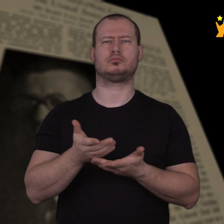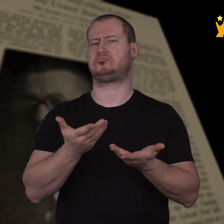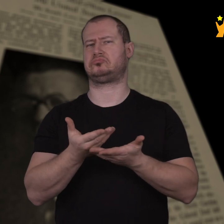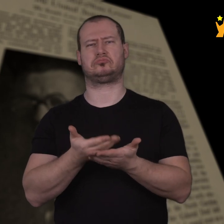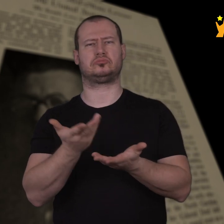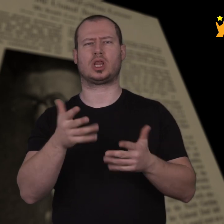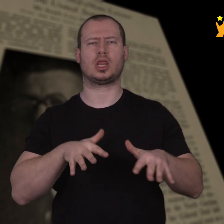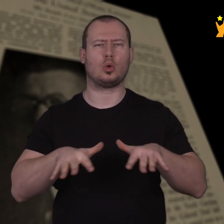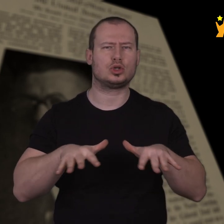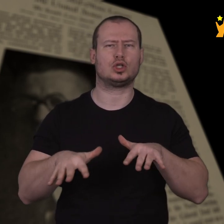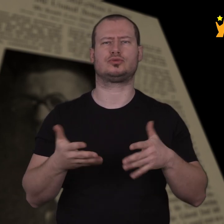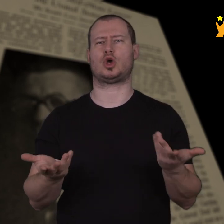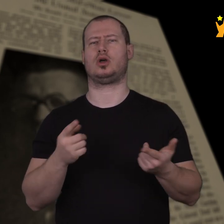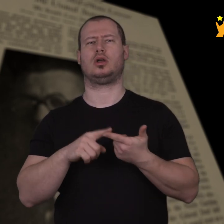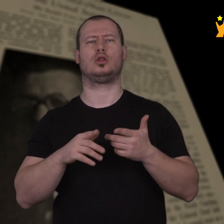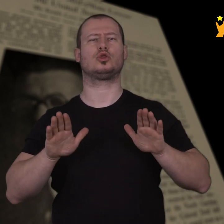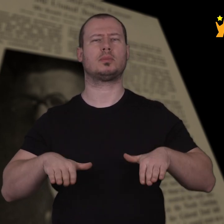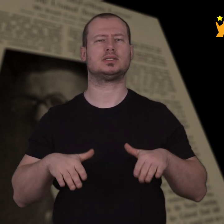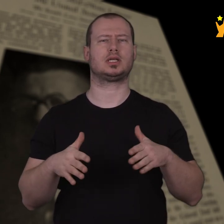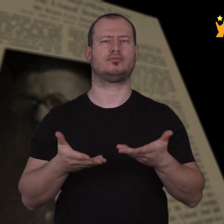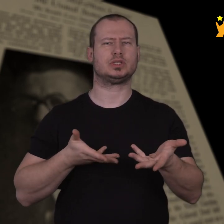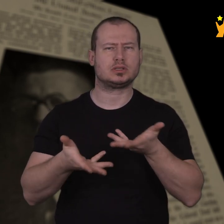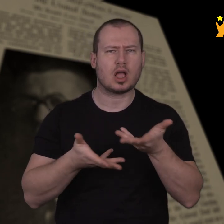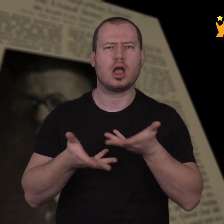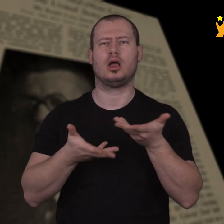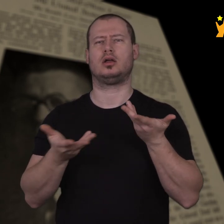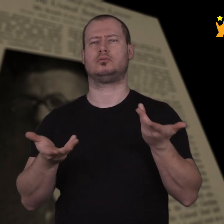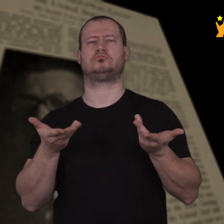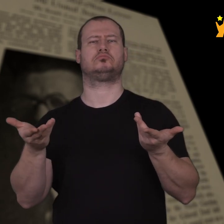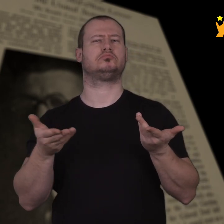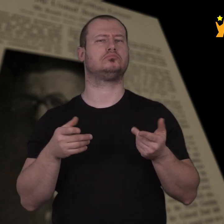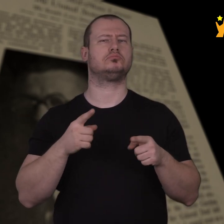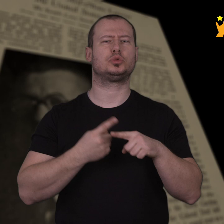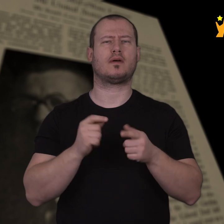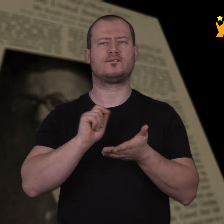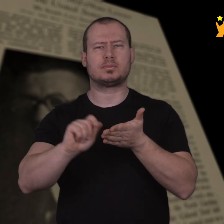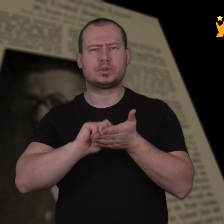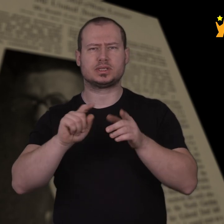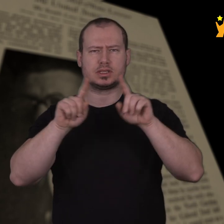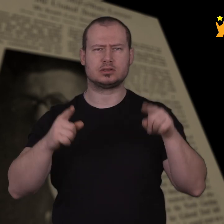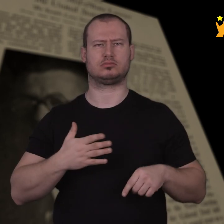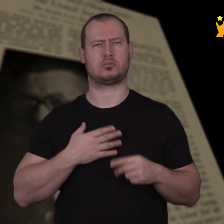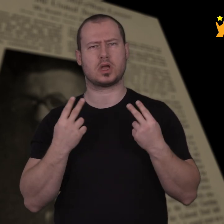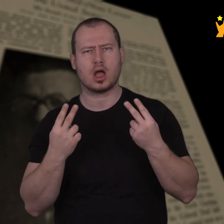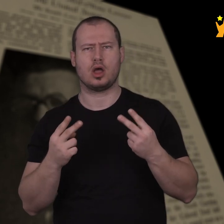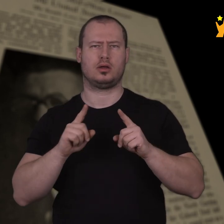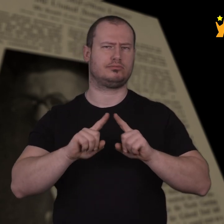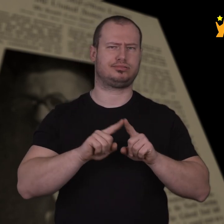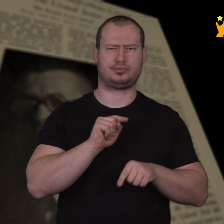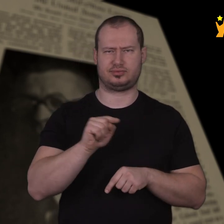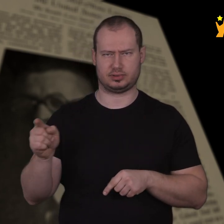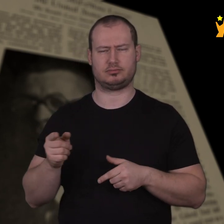ako sú nehnuteľnosti, domáce vzťahy, dedičské konanie a iné.